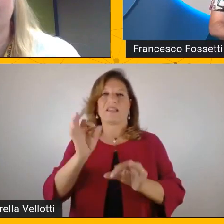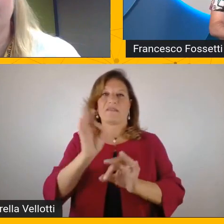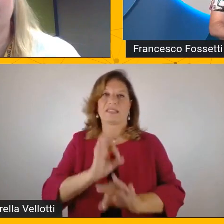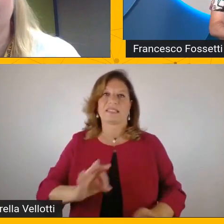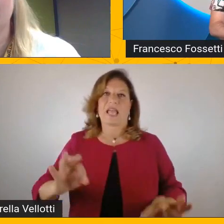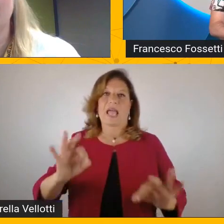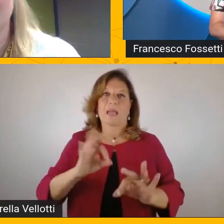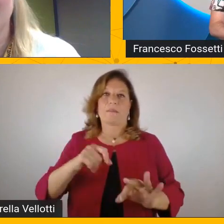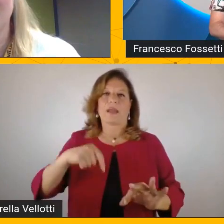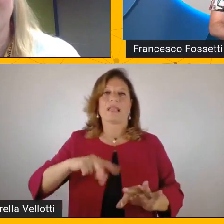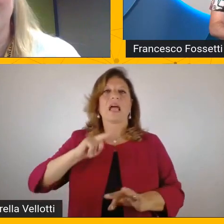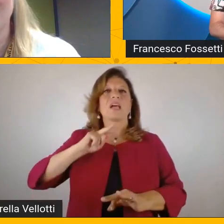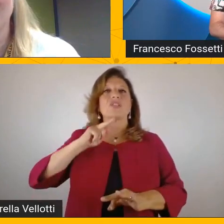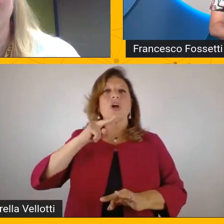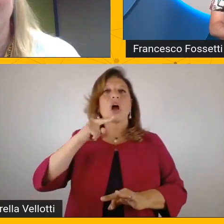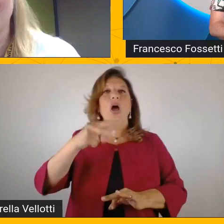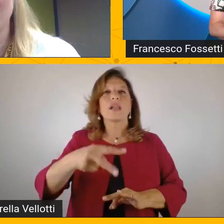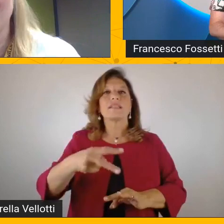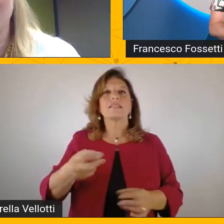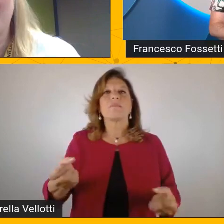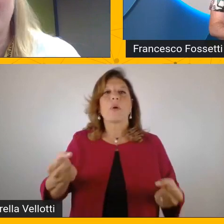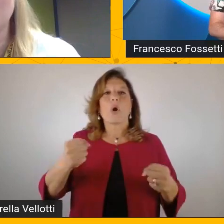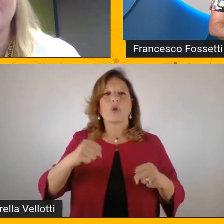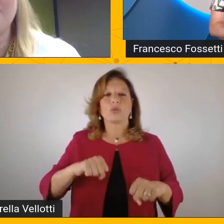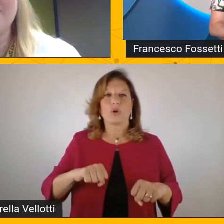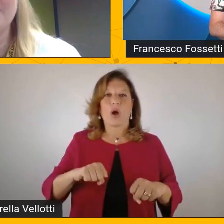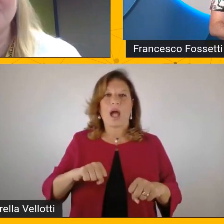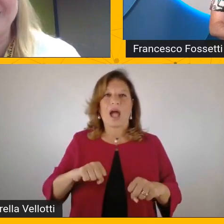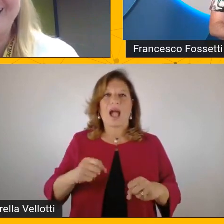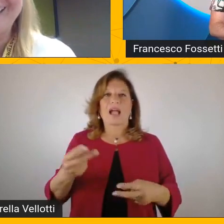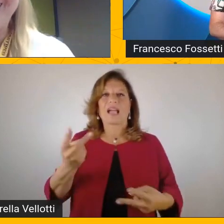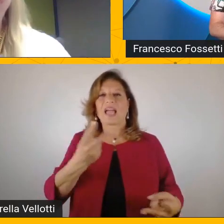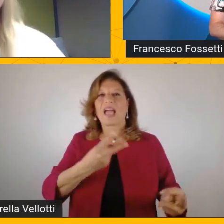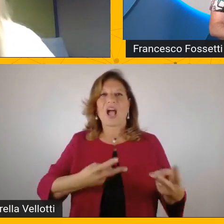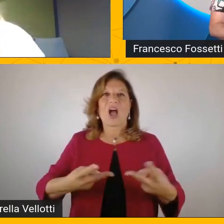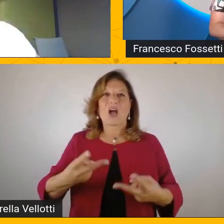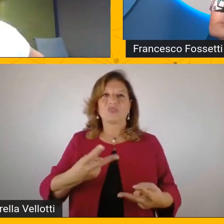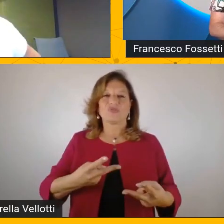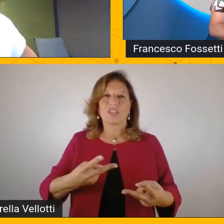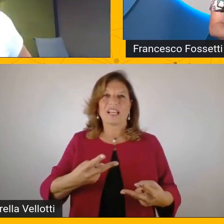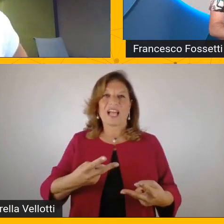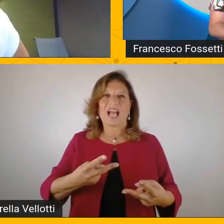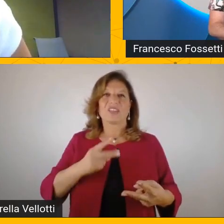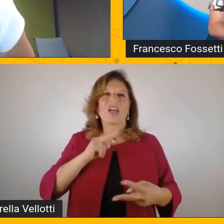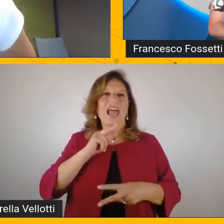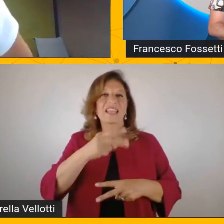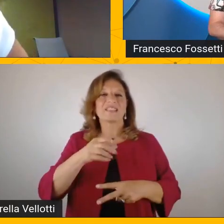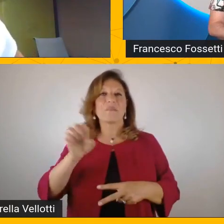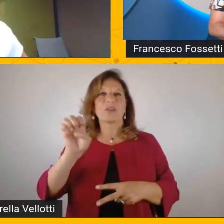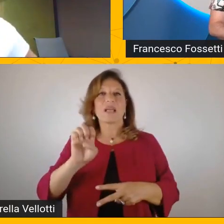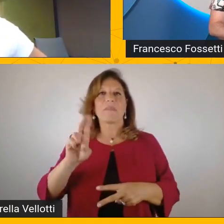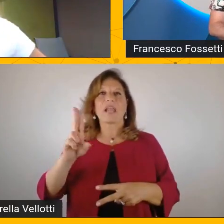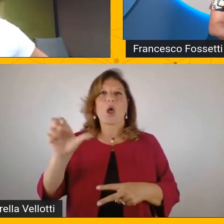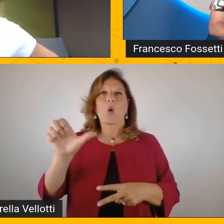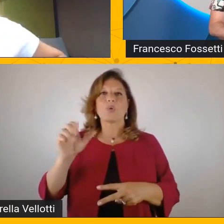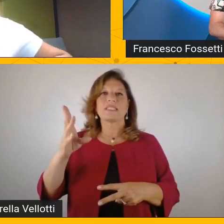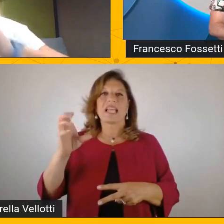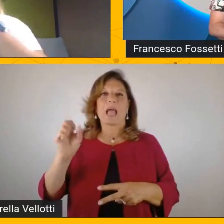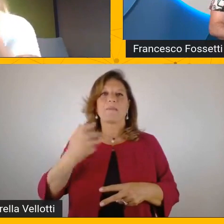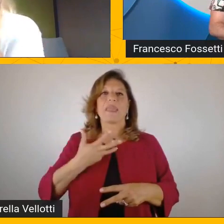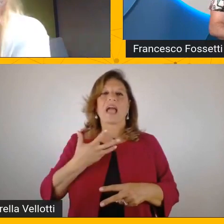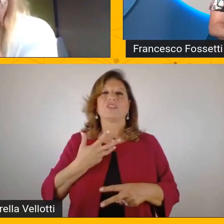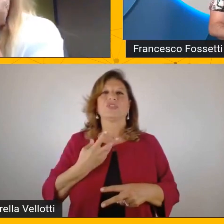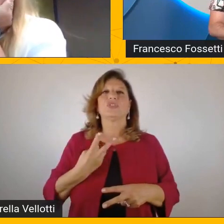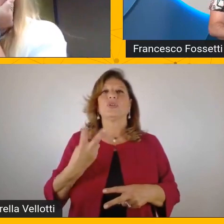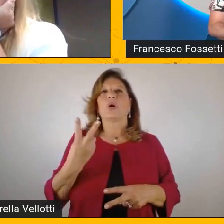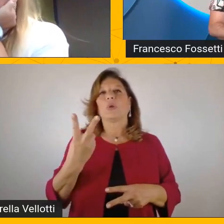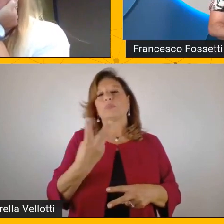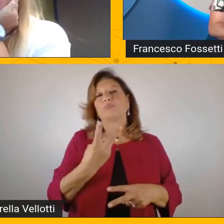mh adesso rispondo anche a ehm